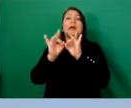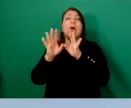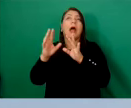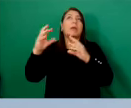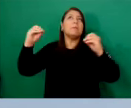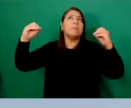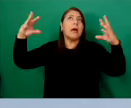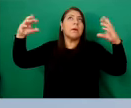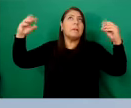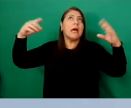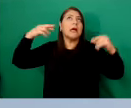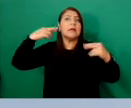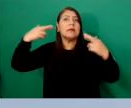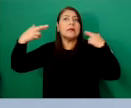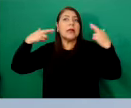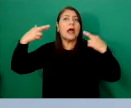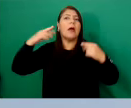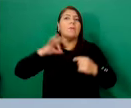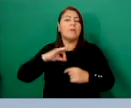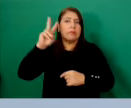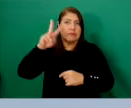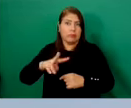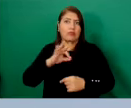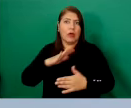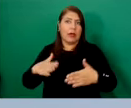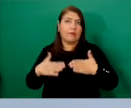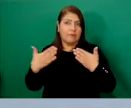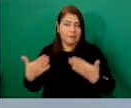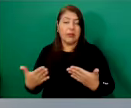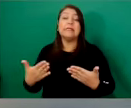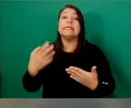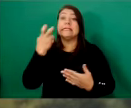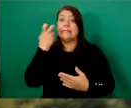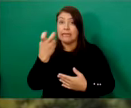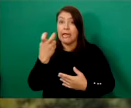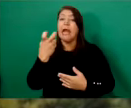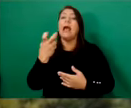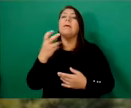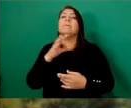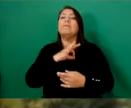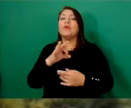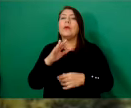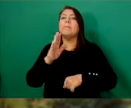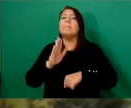y evacuación por voz fiable, Nos han platicado que esta instalación debía proporcionar